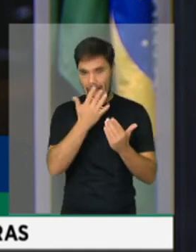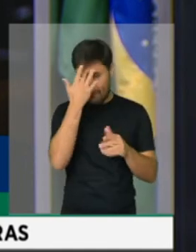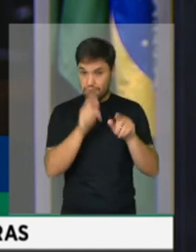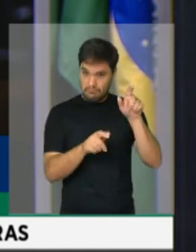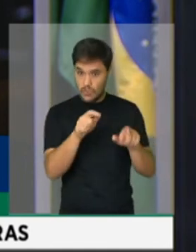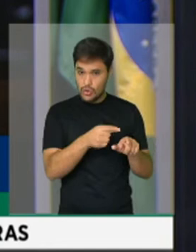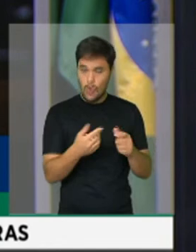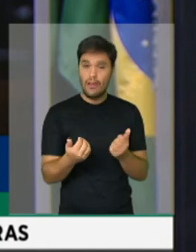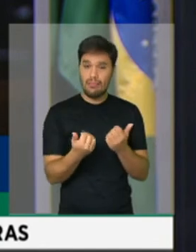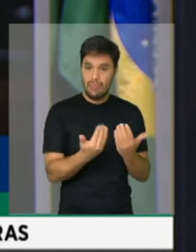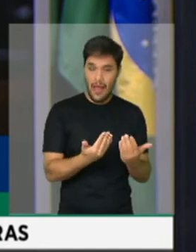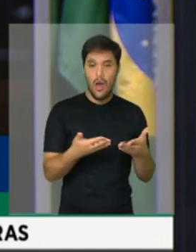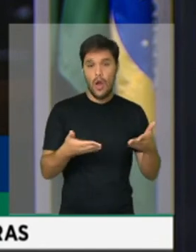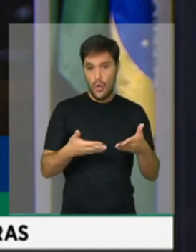EMPRESA. NO CENÁRIO PÓS DESESTATIZAÇÃO. A PRIMEIRA